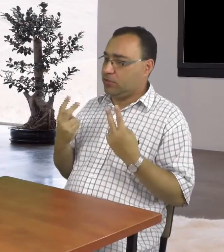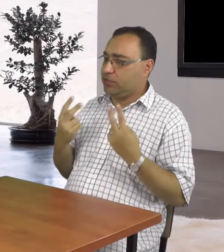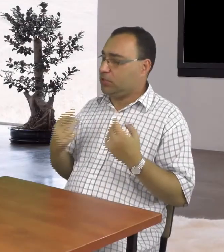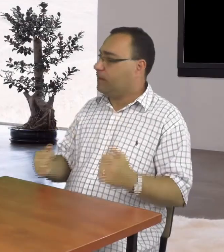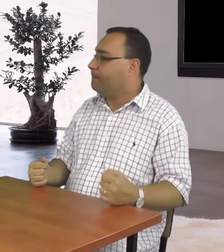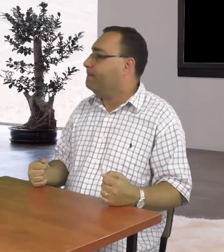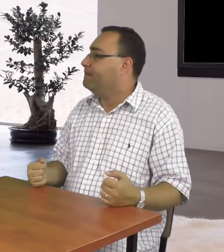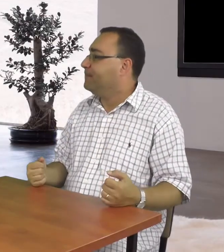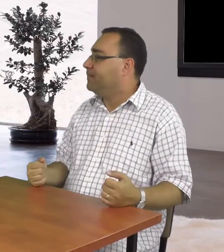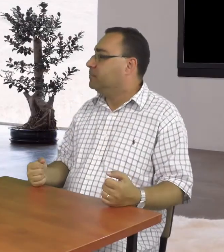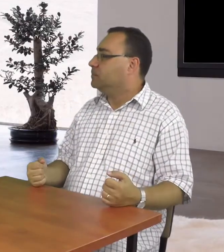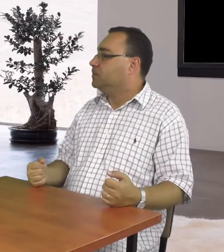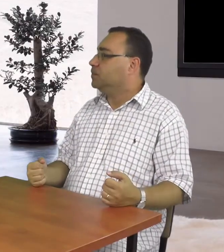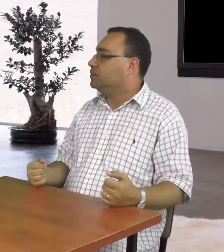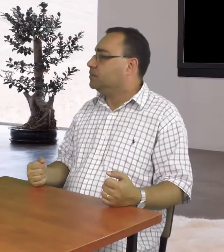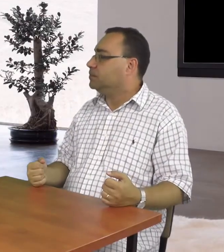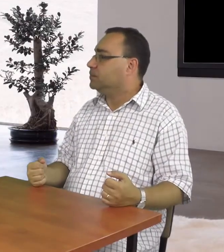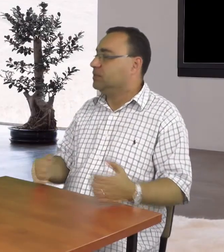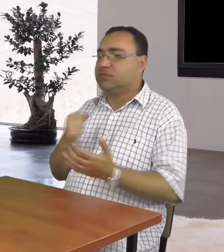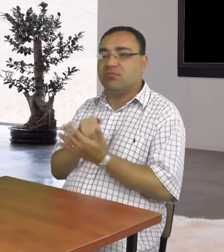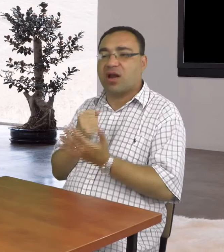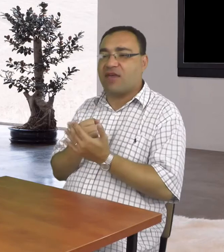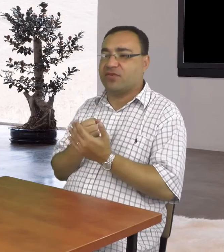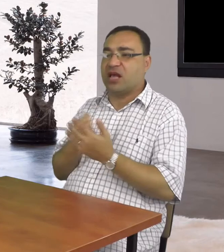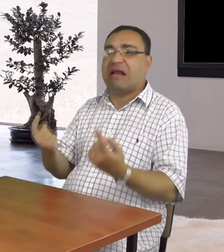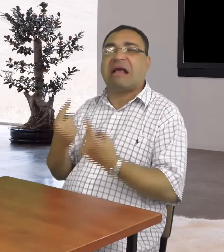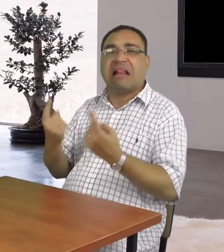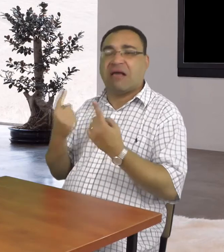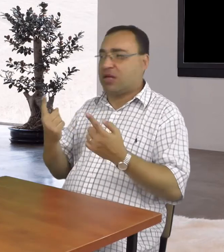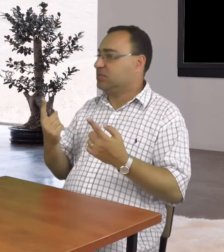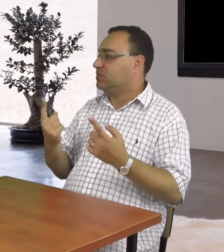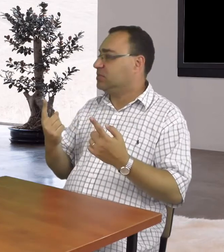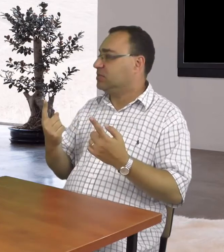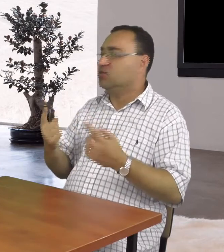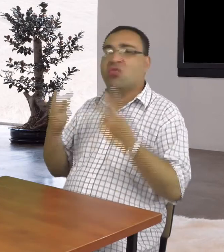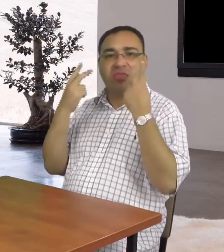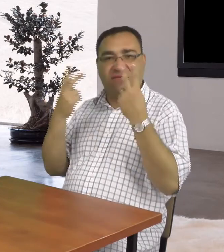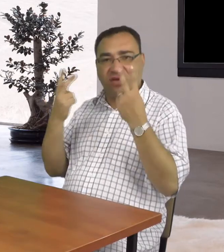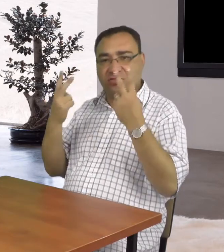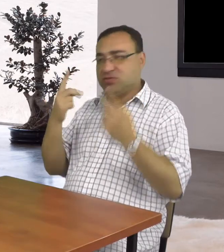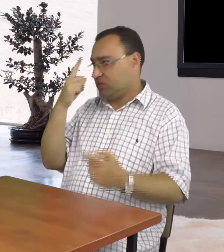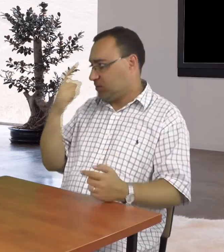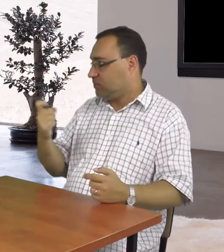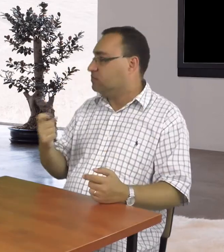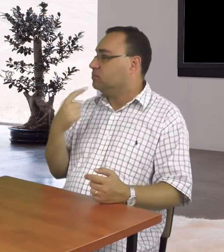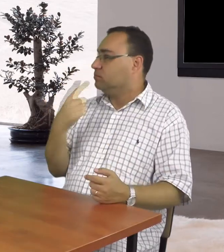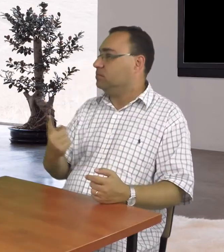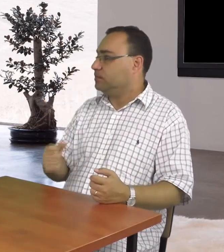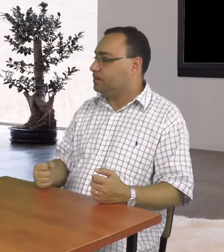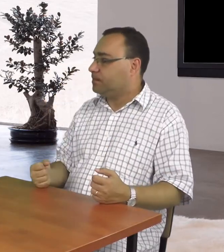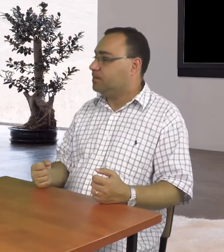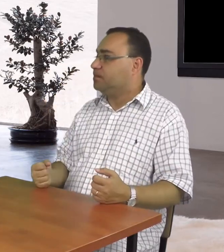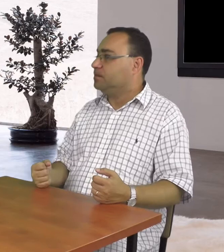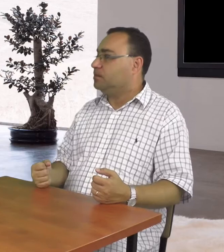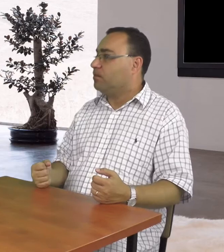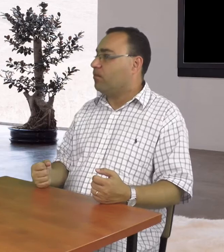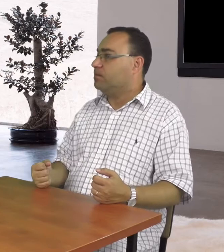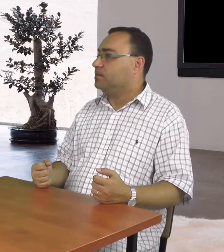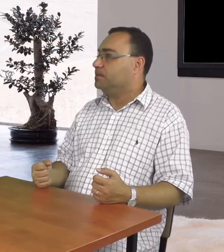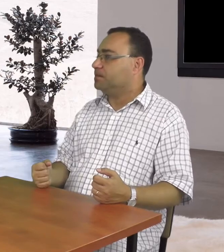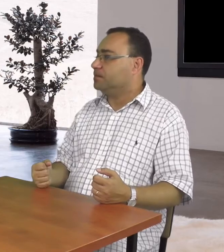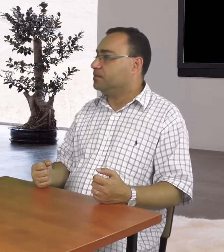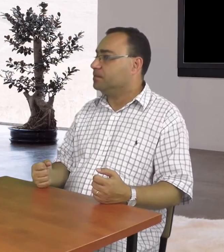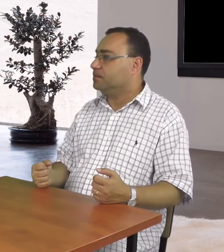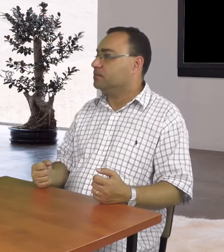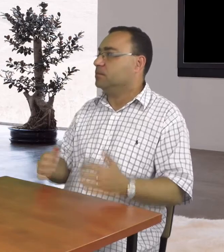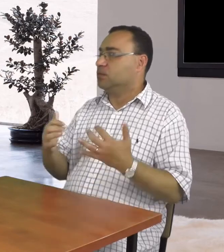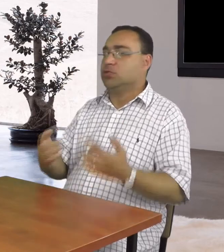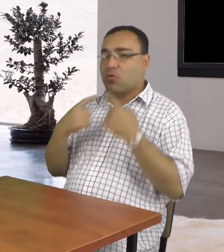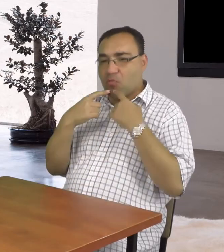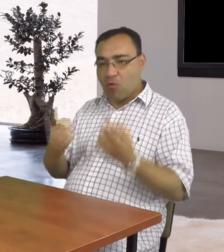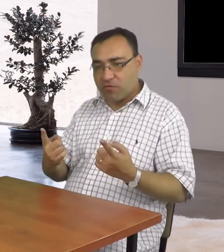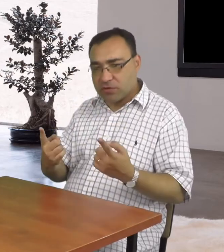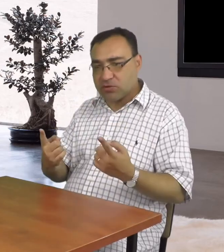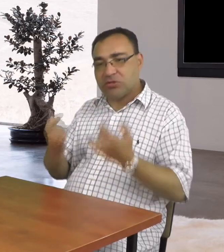Jeżeli chodzi sprawy dotyczące reklamacji to co najistotniejsze powiedziałem. Chciałbym tutaj poruszyć inne rodzaje skarg i problemy konsumenckich.